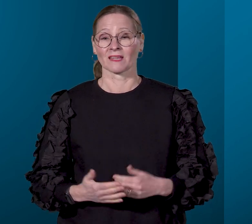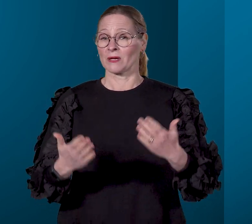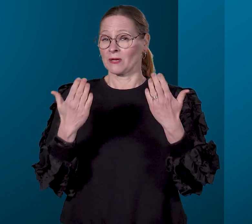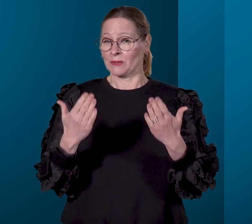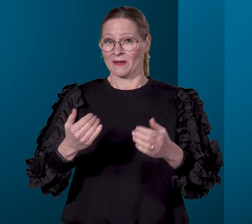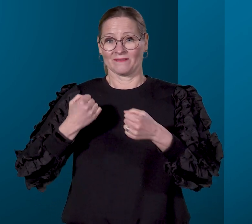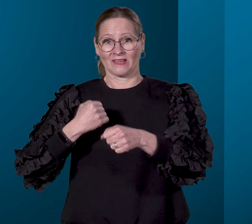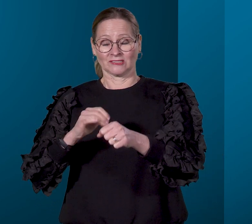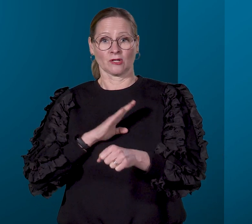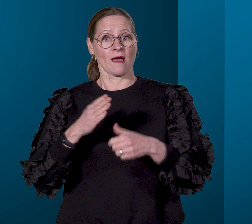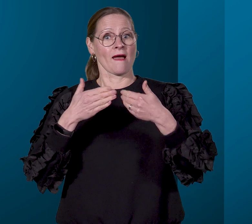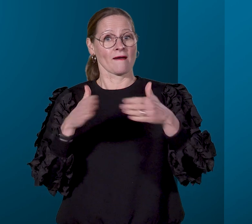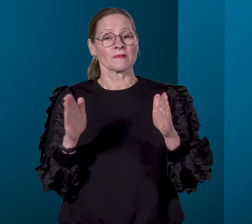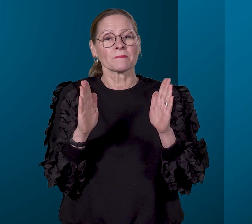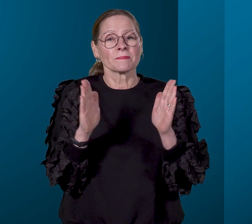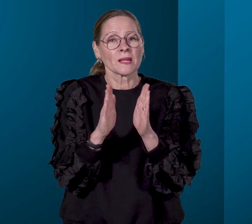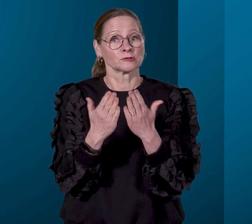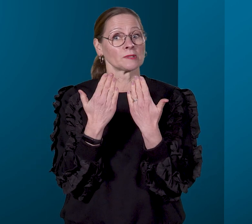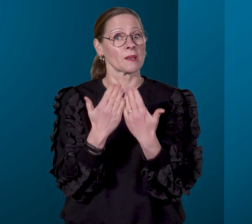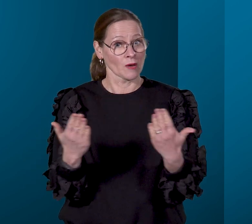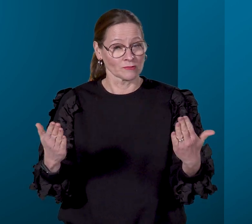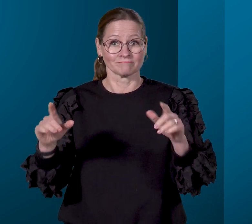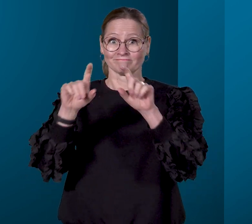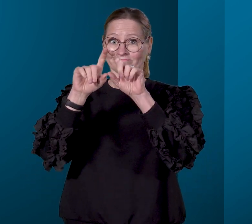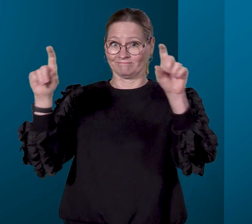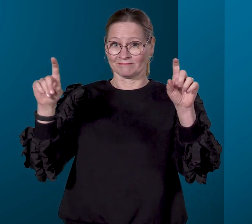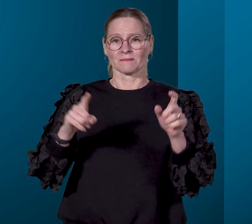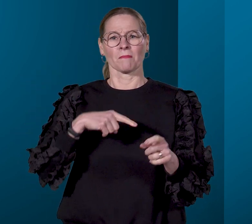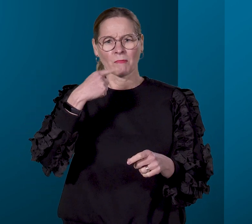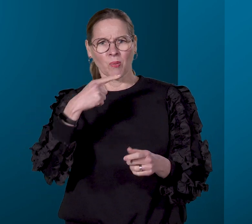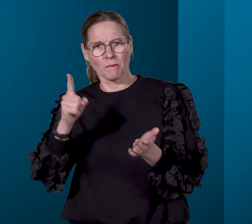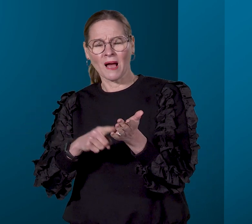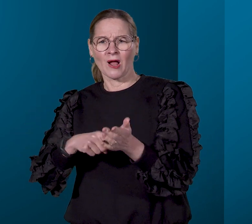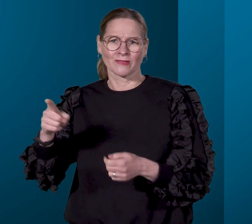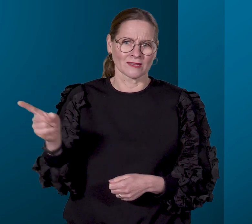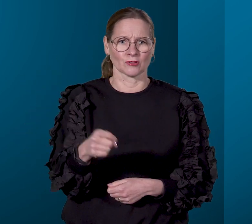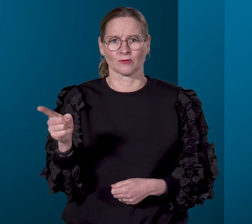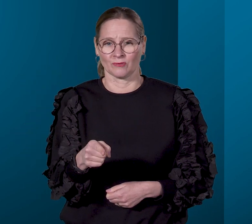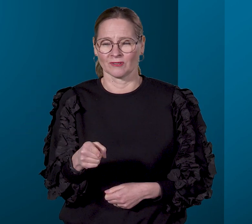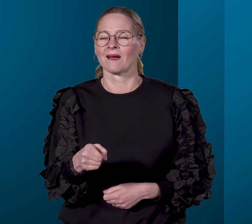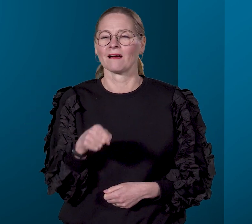Tällä hetkellä Werstaalla on avoinna Puhumaan pakotetut -pienoisnäyttely, -